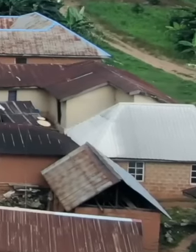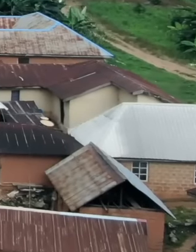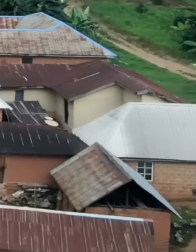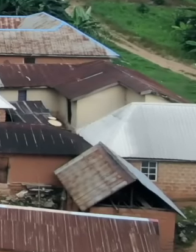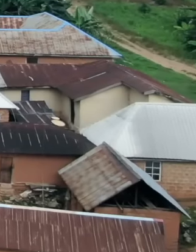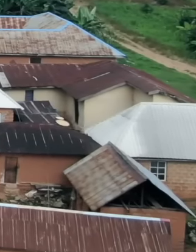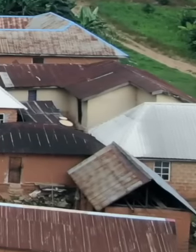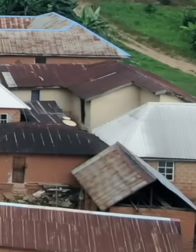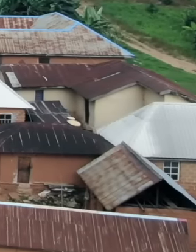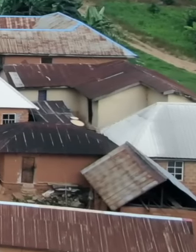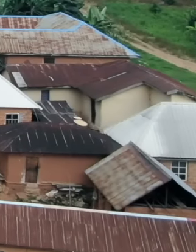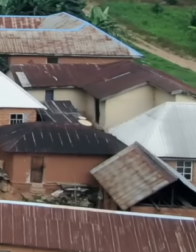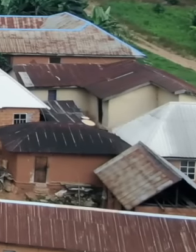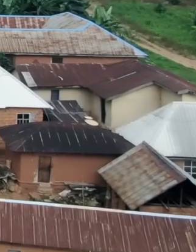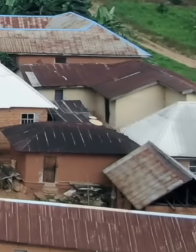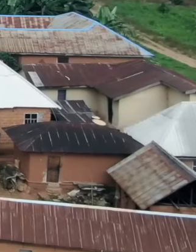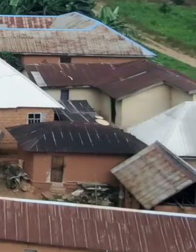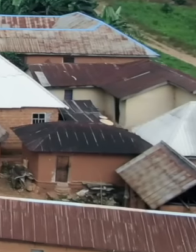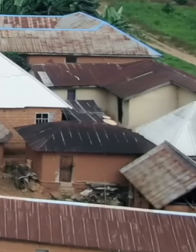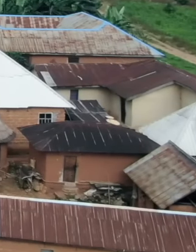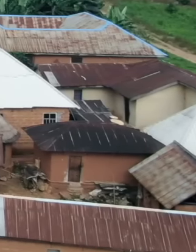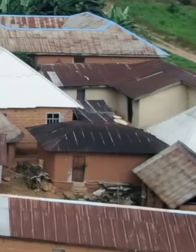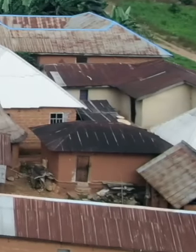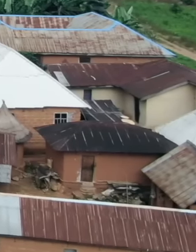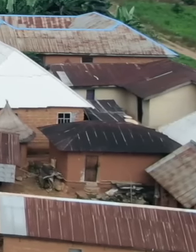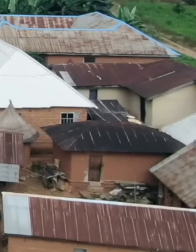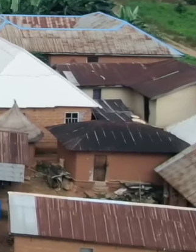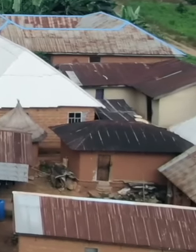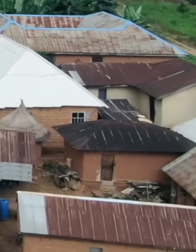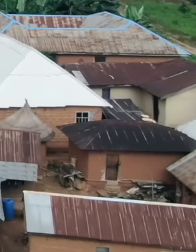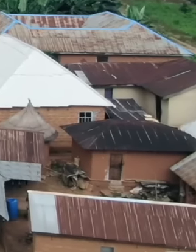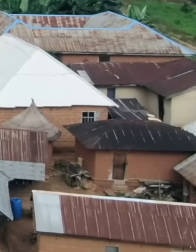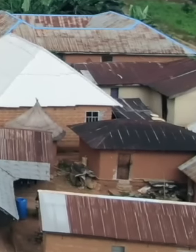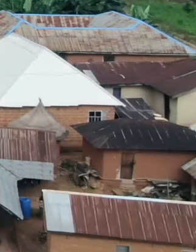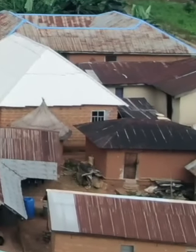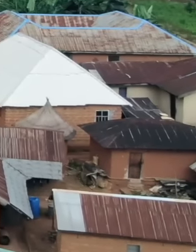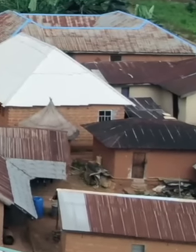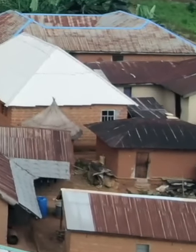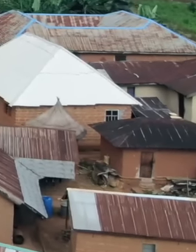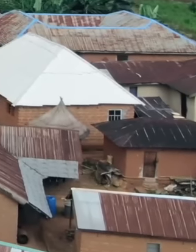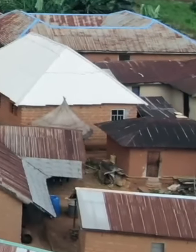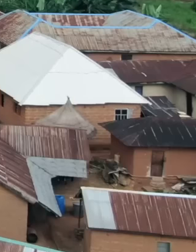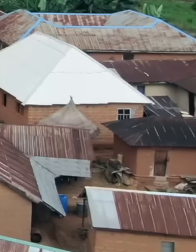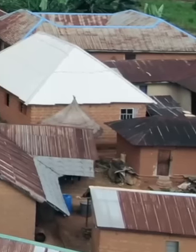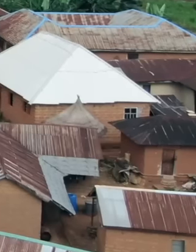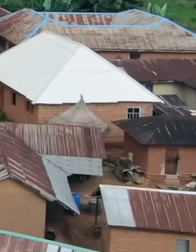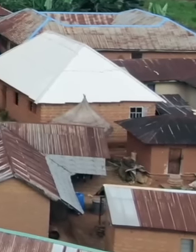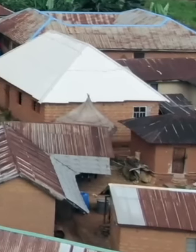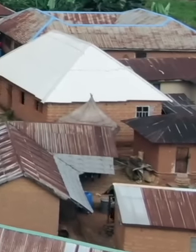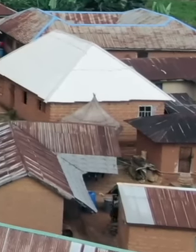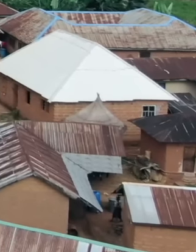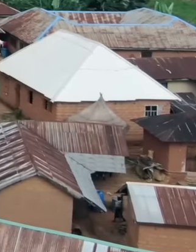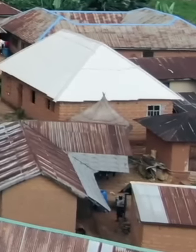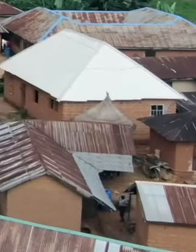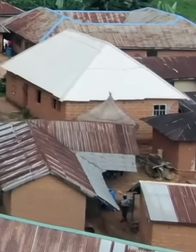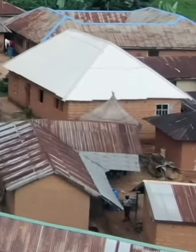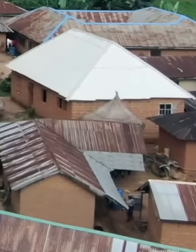hacer hincapié que esto nunca se había hecho con los gobiernos pasados anteriormente todo